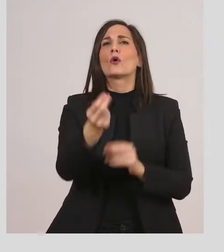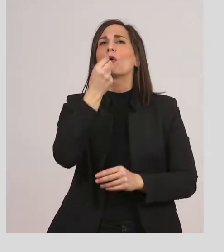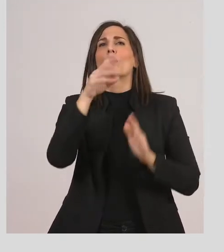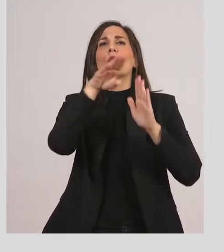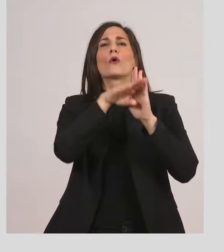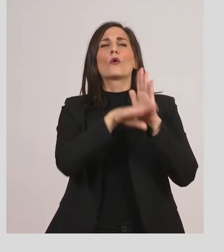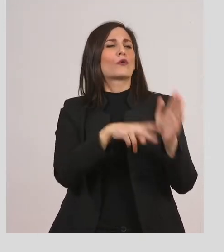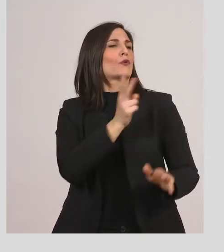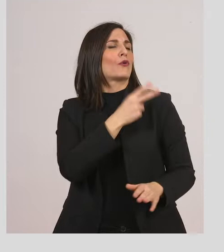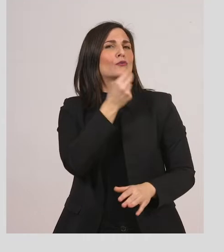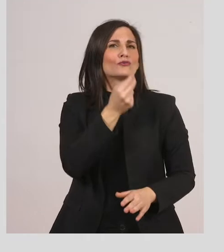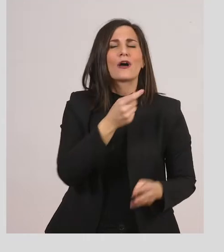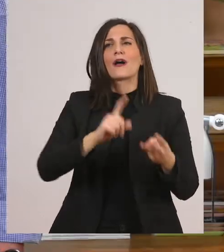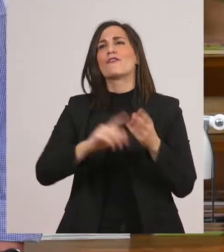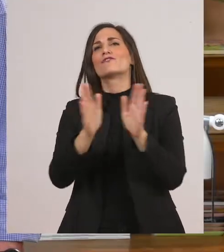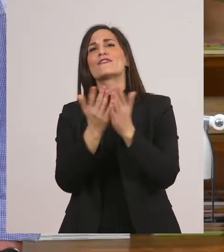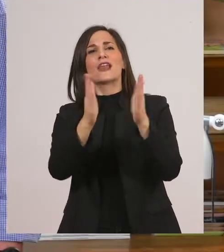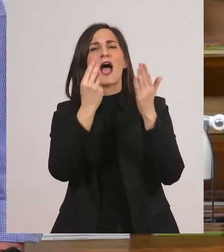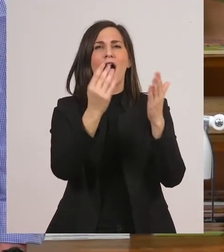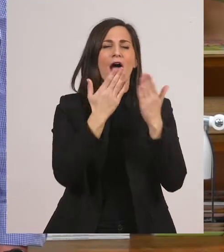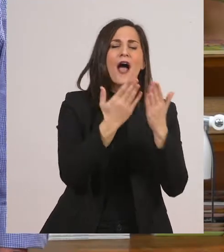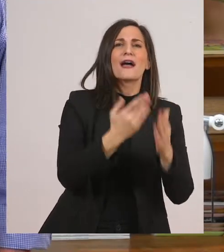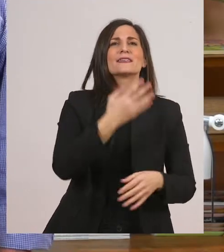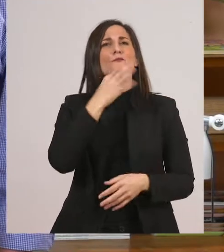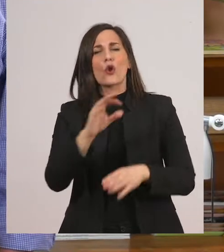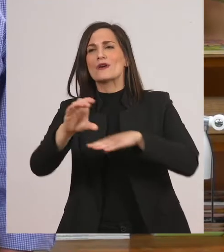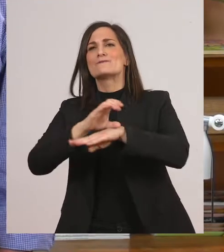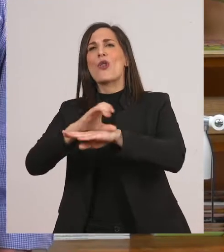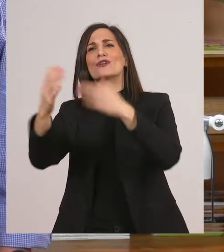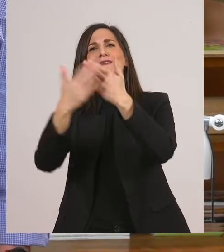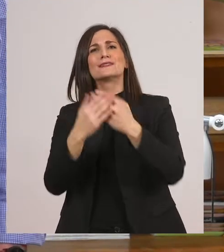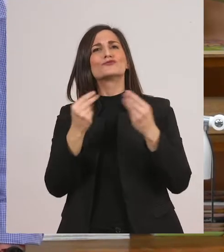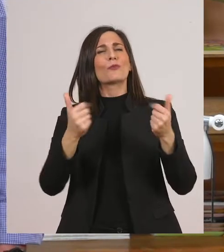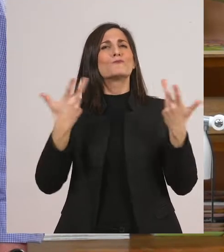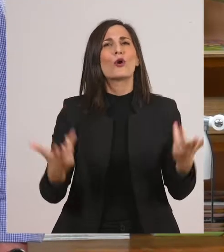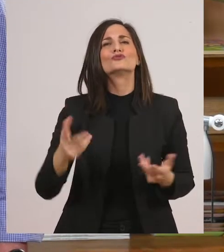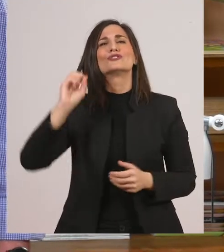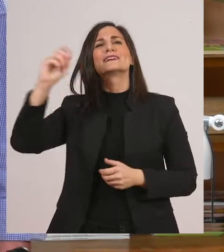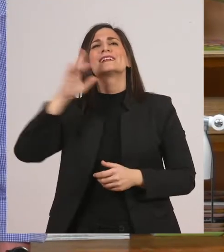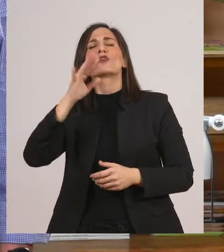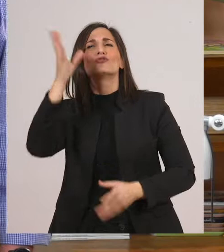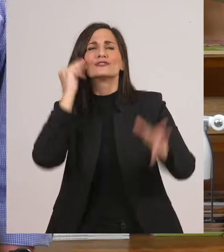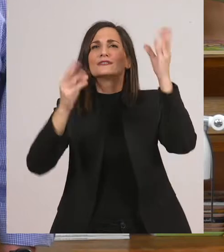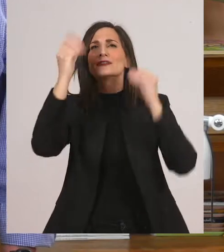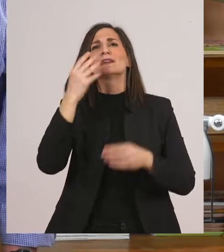Γιατί να διαβάζουμε βιβλία. Γιατί να χρησιμοποιούμε ηλεκτρονικό υπολογιστή. Γιατί να μαθαίνουμε ξένες γλώσσες. Γιατί να αθλούμαστε.